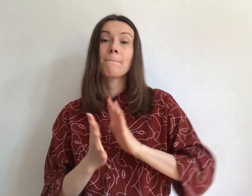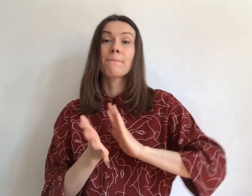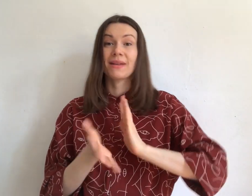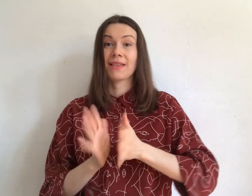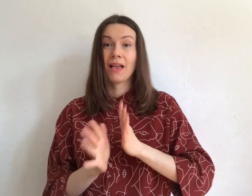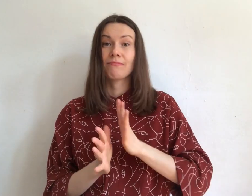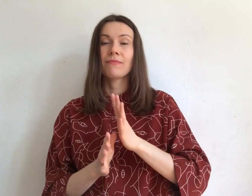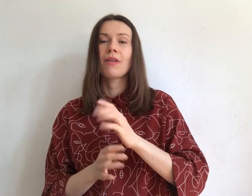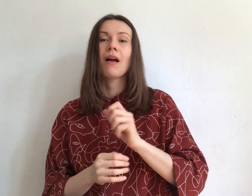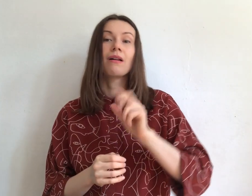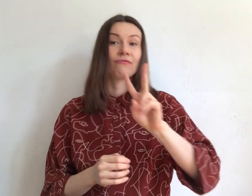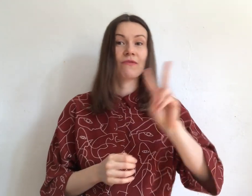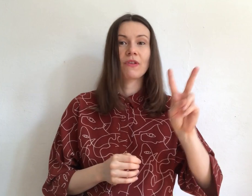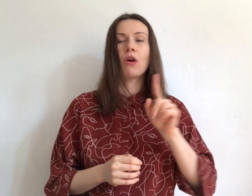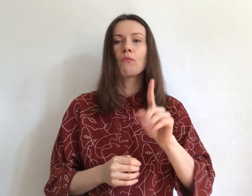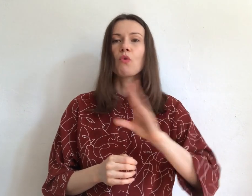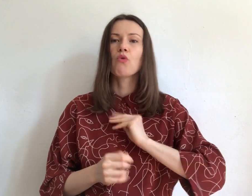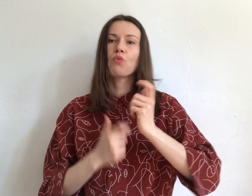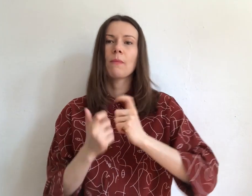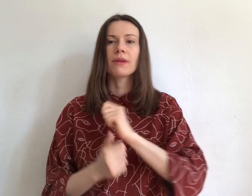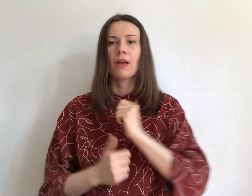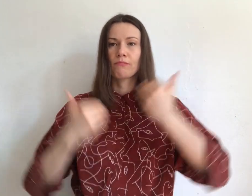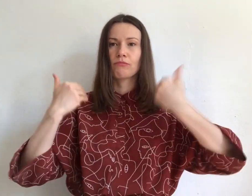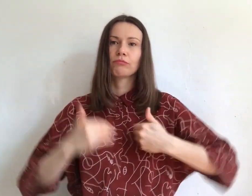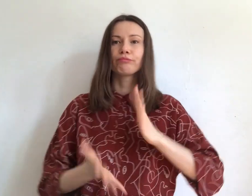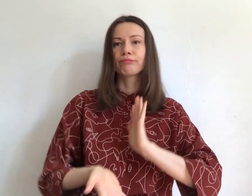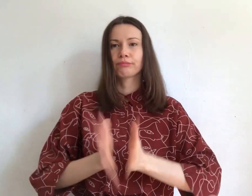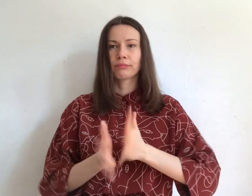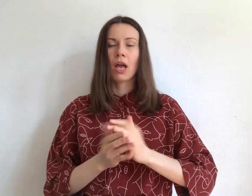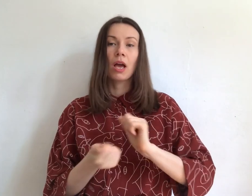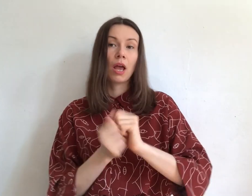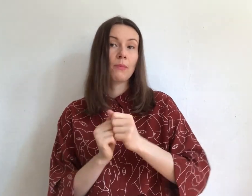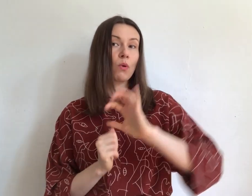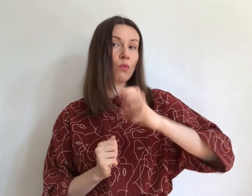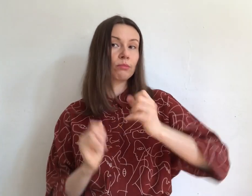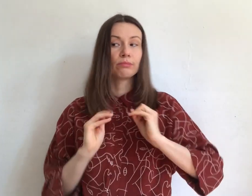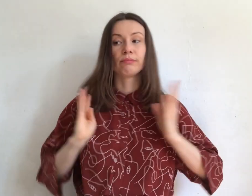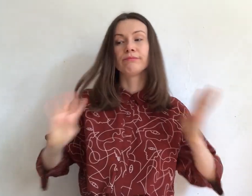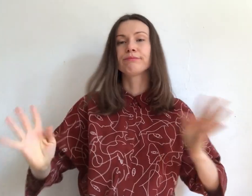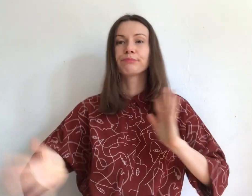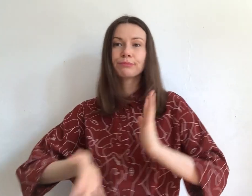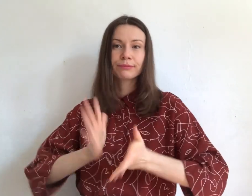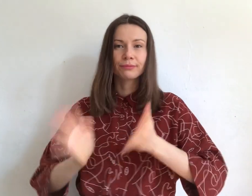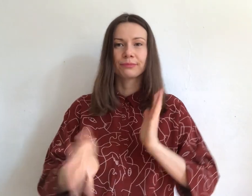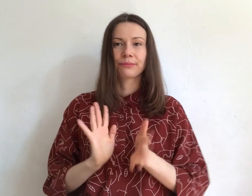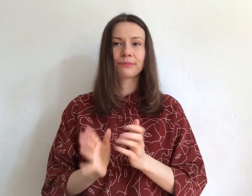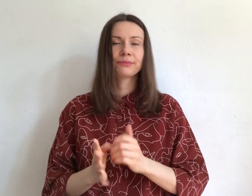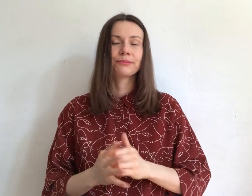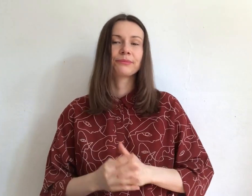Miganie pantomimiczne/VV może być wykonywane solo lub grupowo